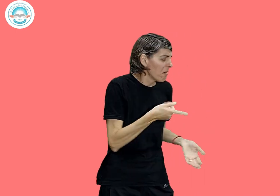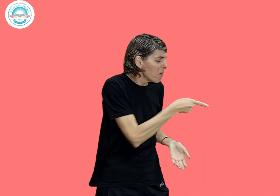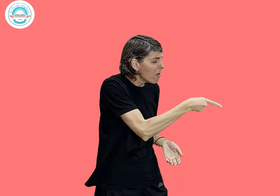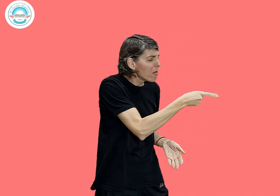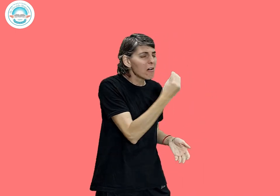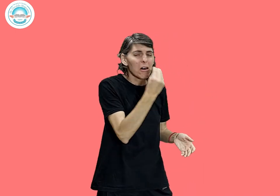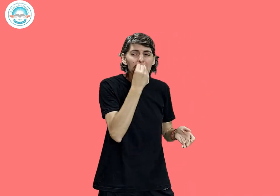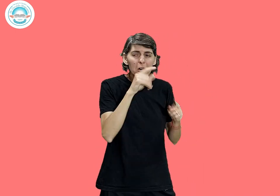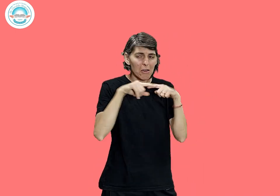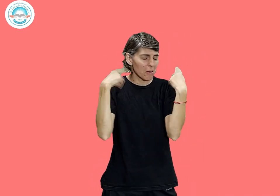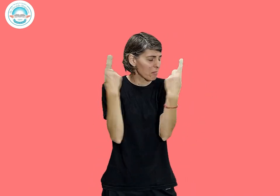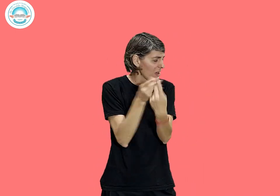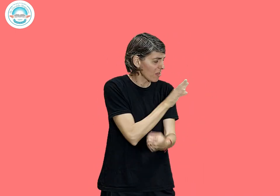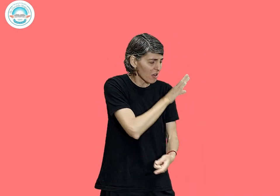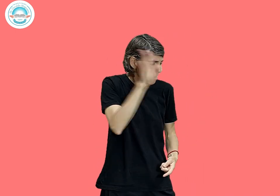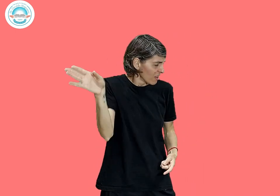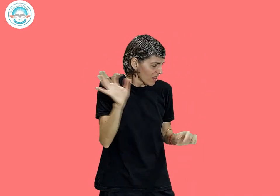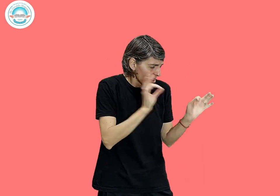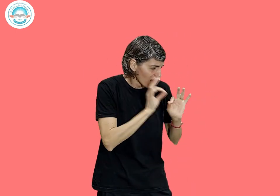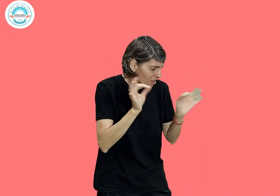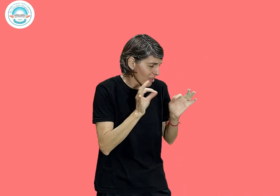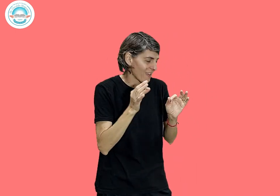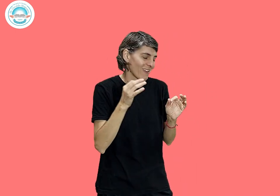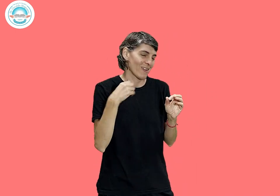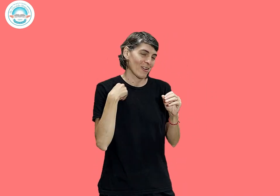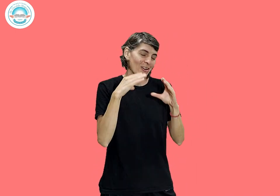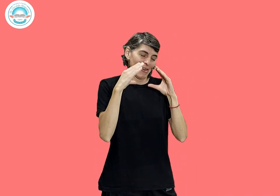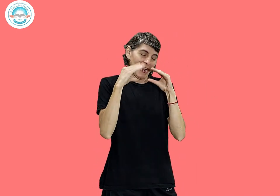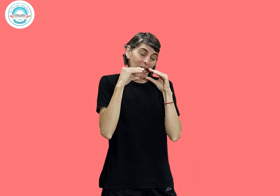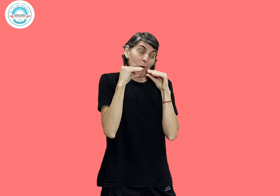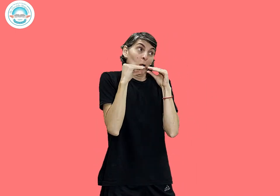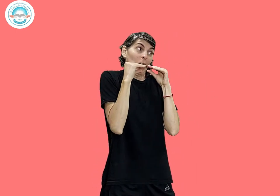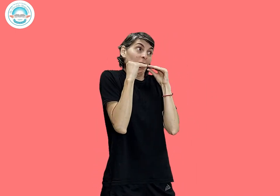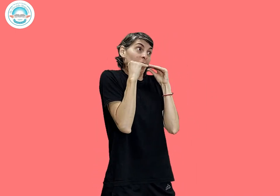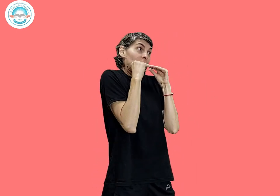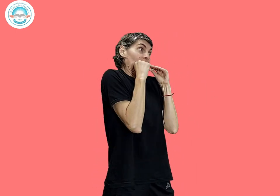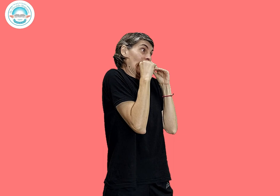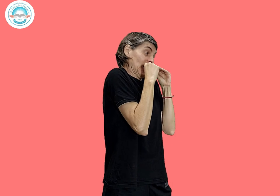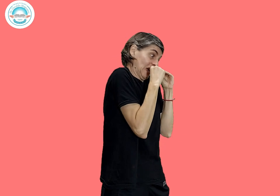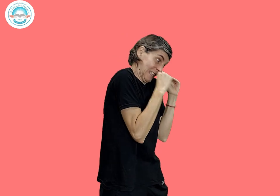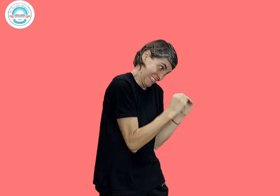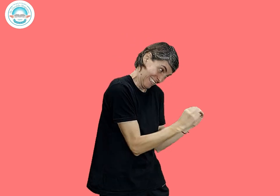Abrí los ojos y lo vi ¡Que vergüenza! mi corazón empezó a latir sin parar.